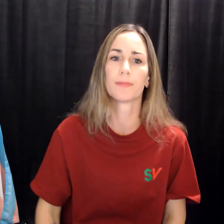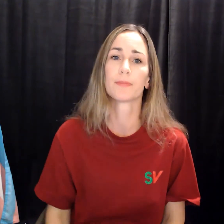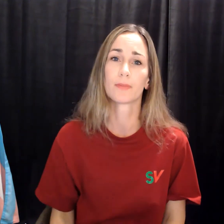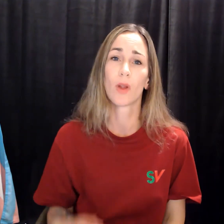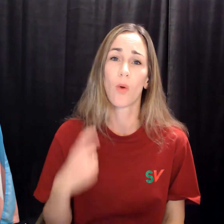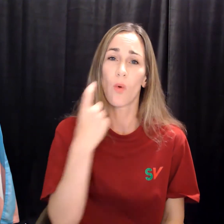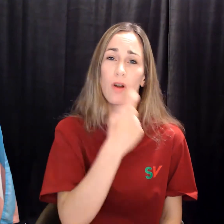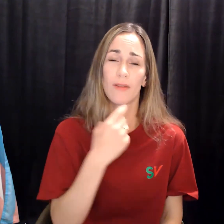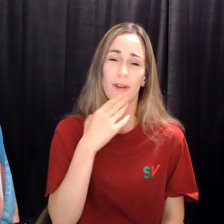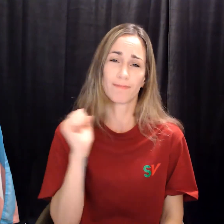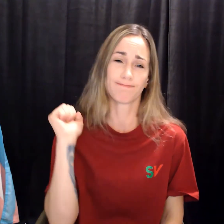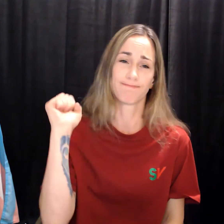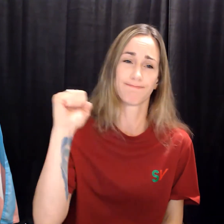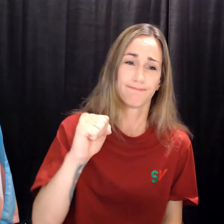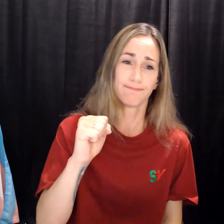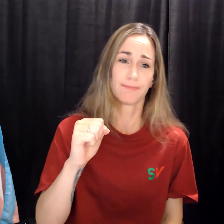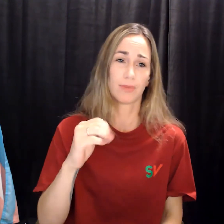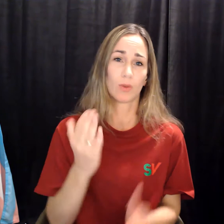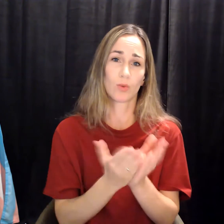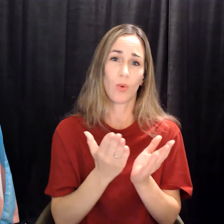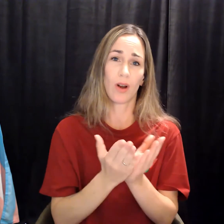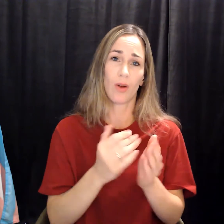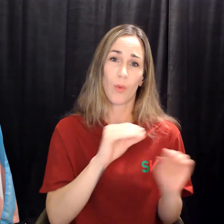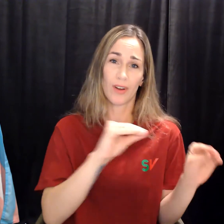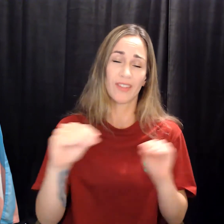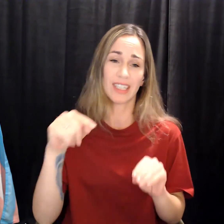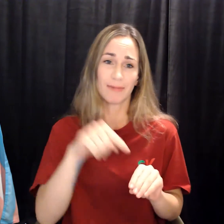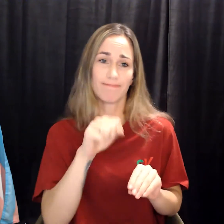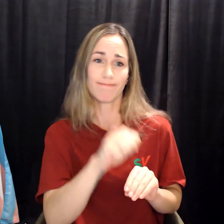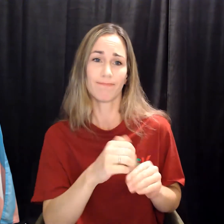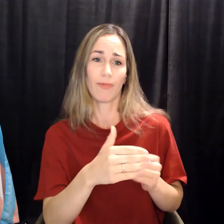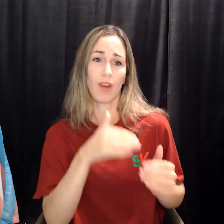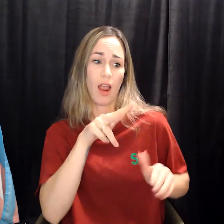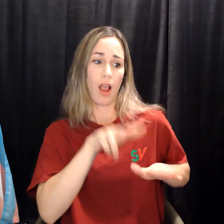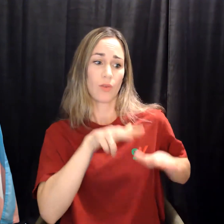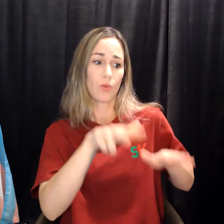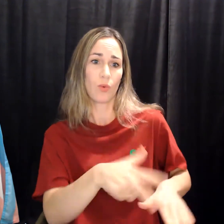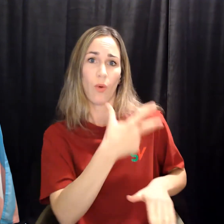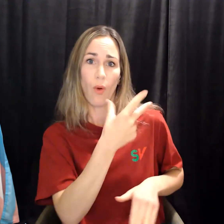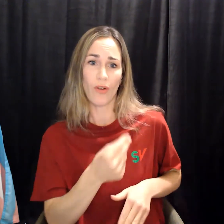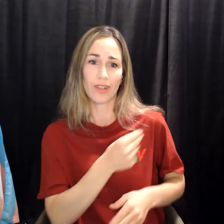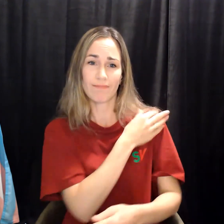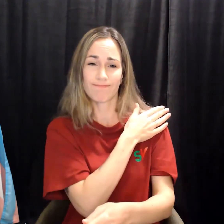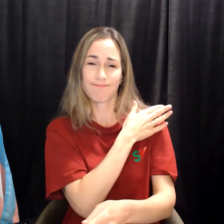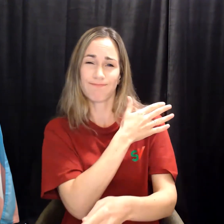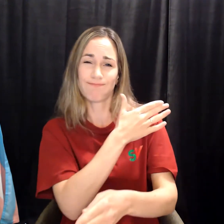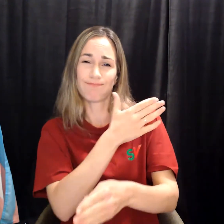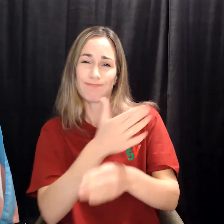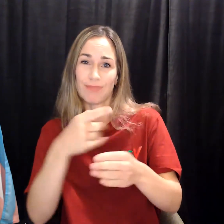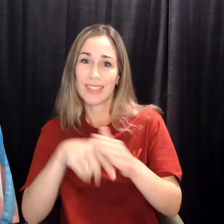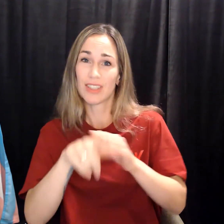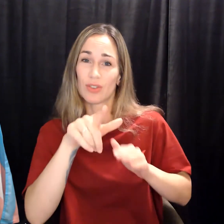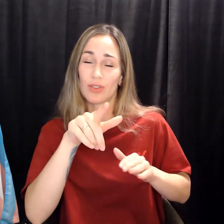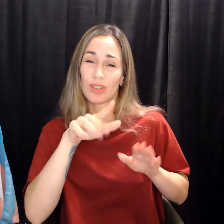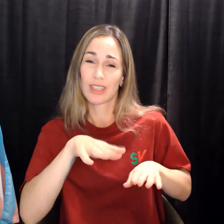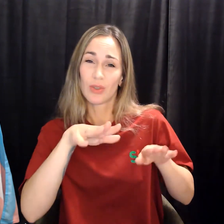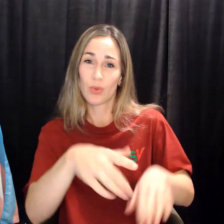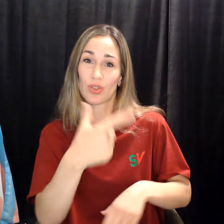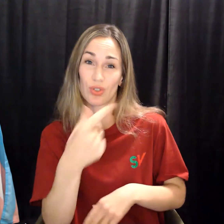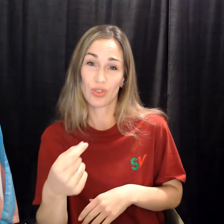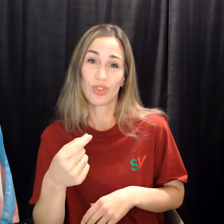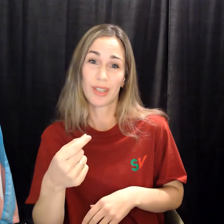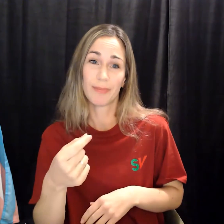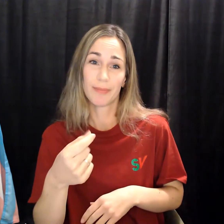Oralismen dominerte skoleundervisningen fra 1880 og inn i 1970-årene,